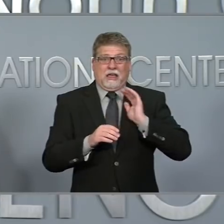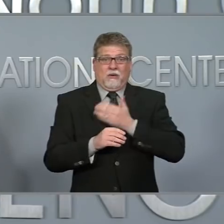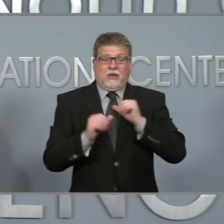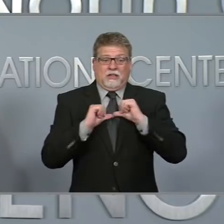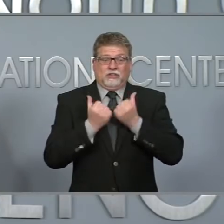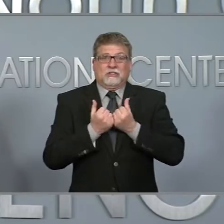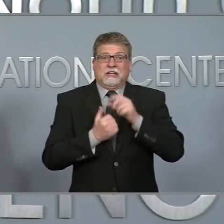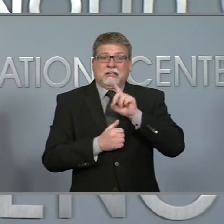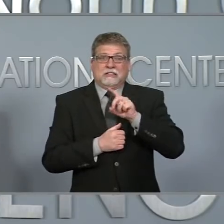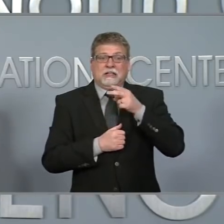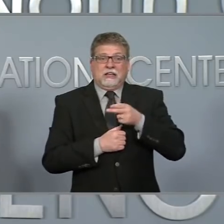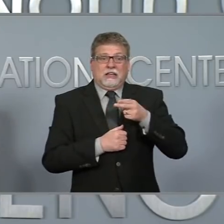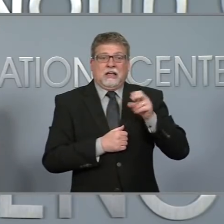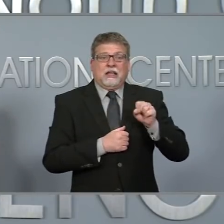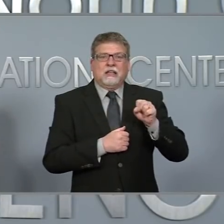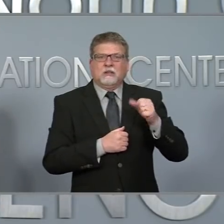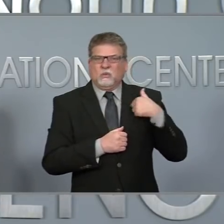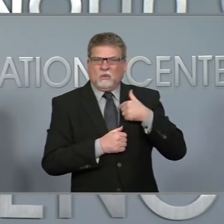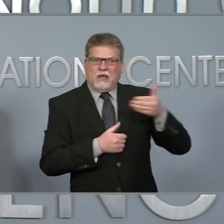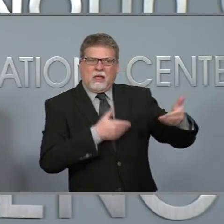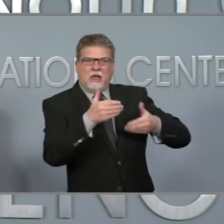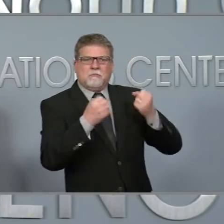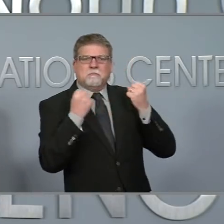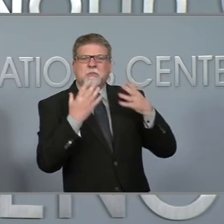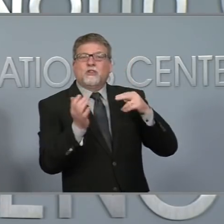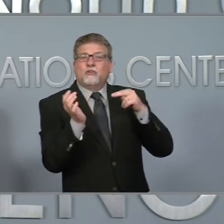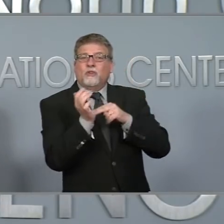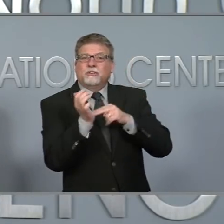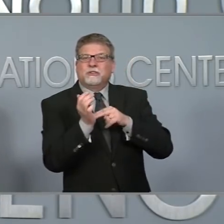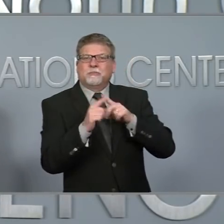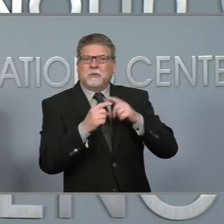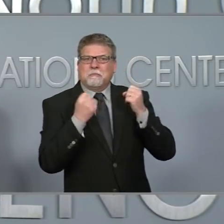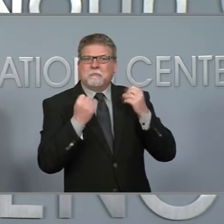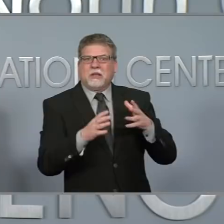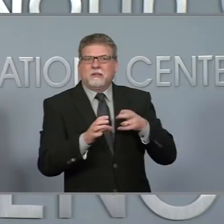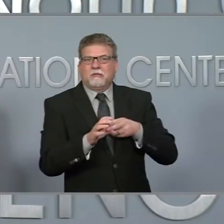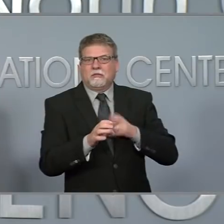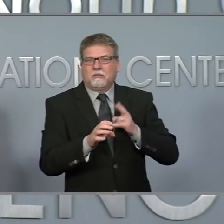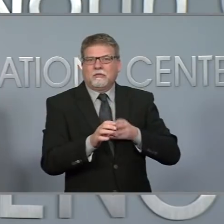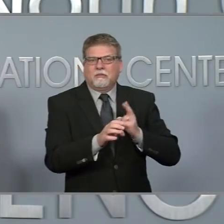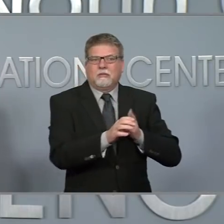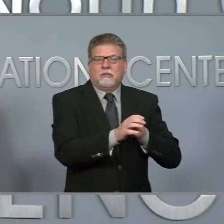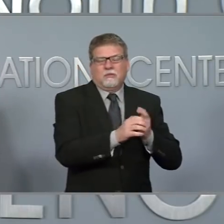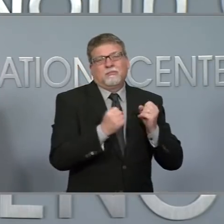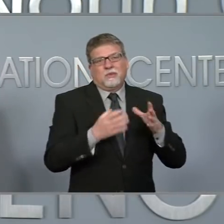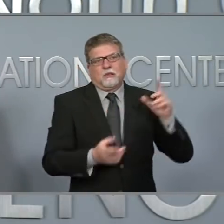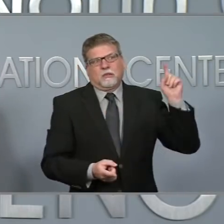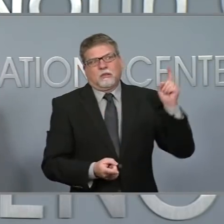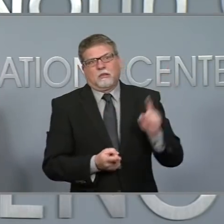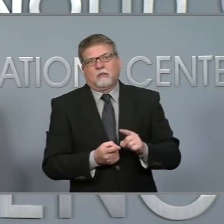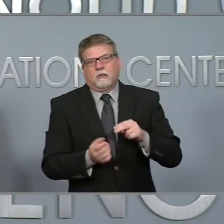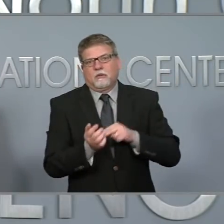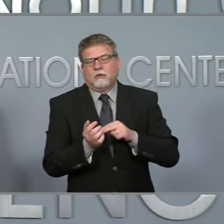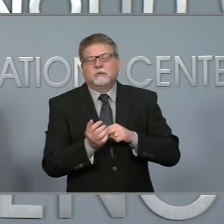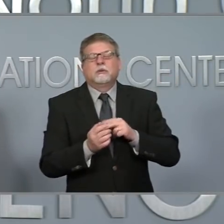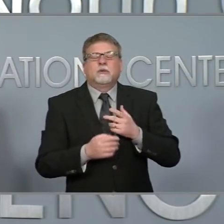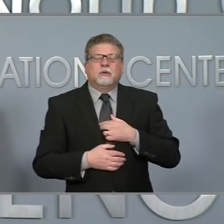ayudar a los trabajadores de